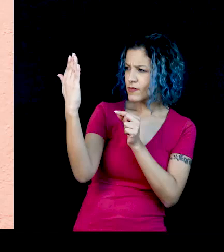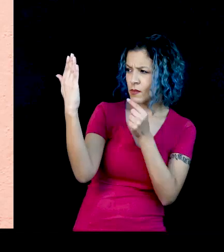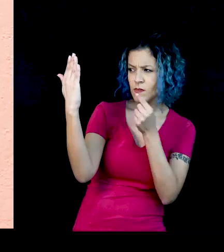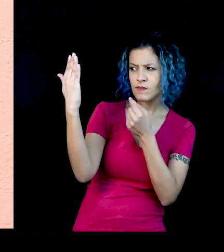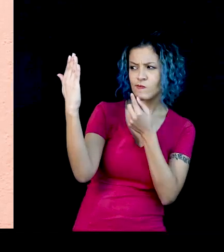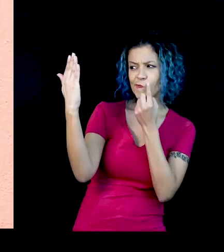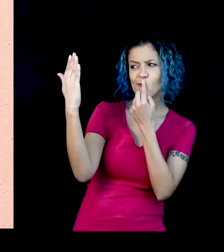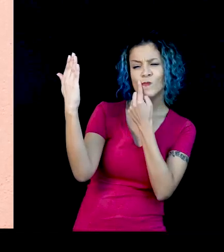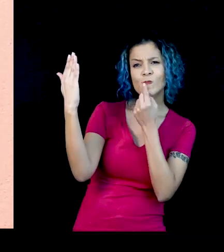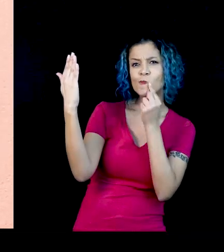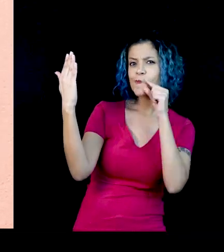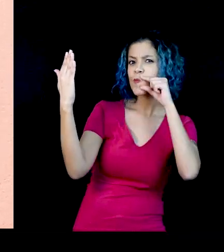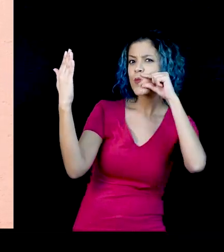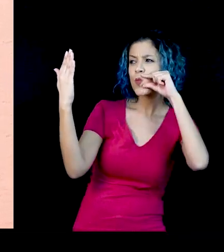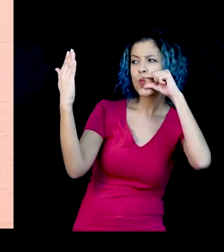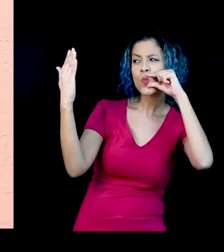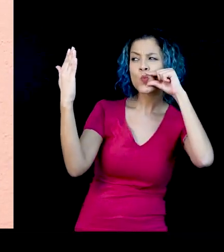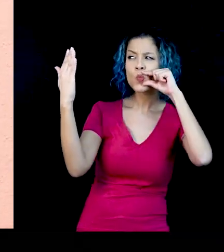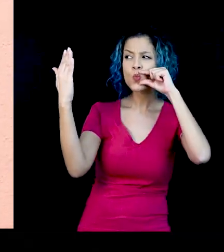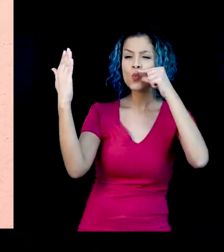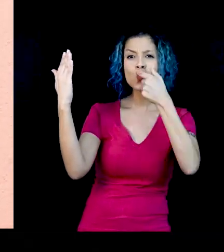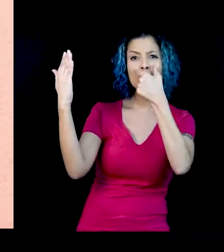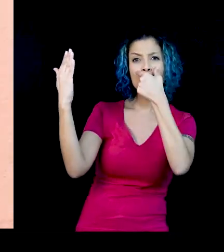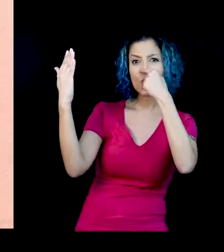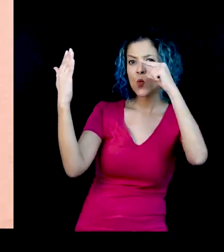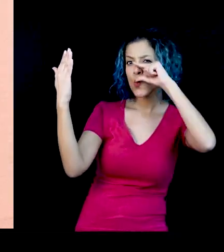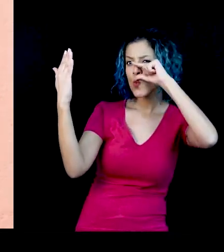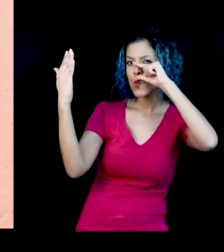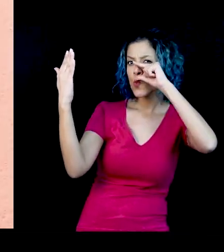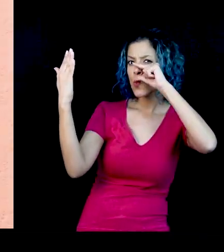a sua boca, o seu nariz, os seus olhos –,